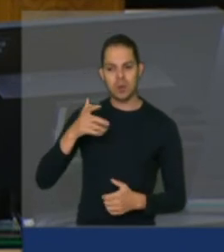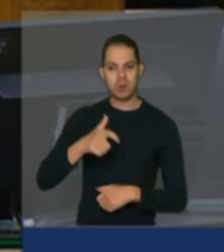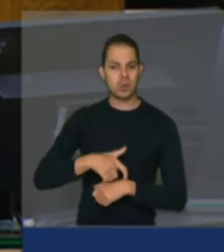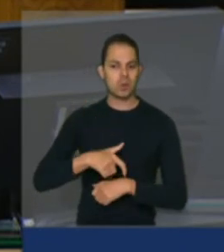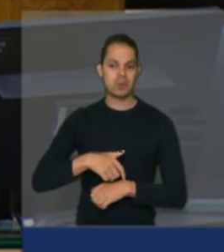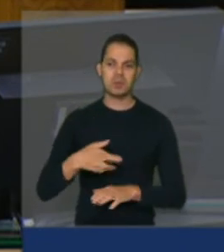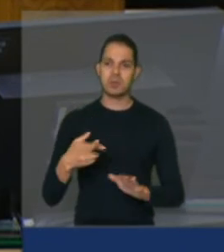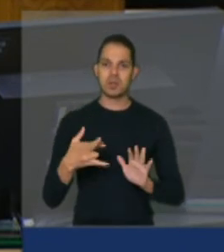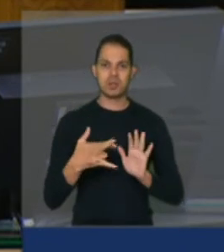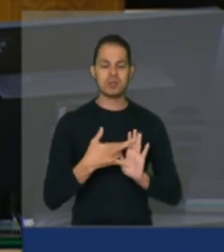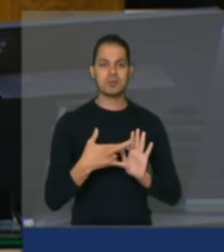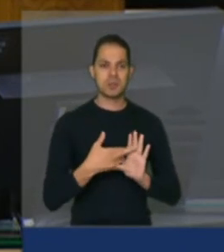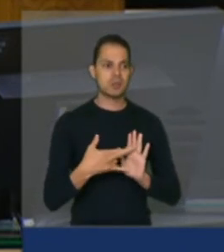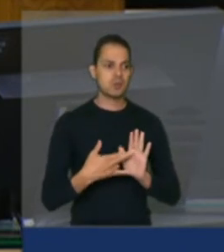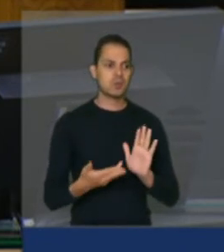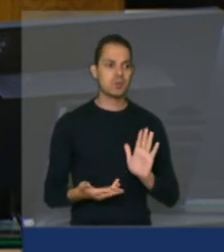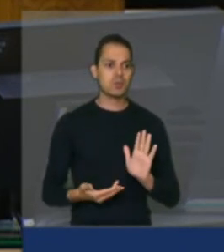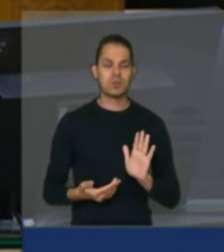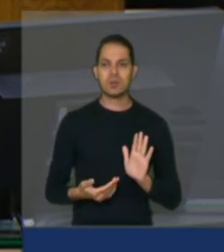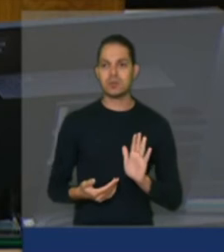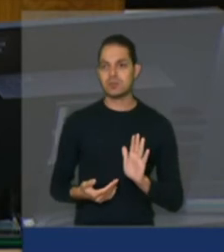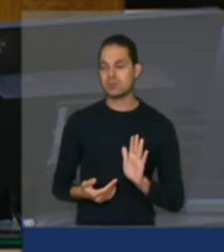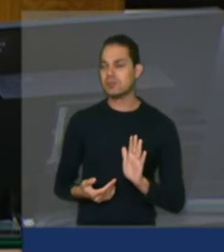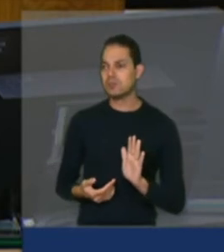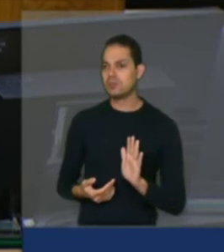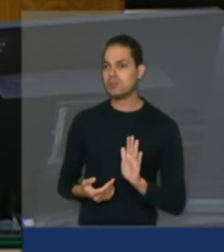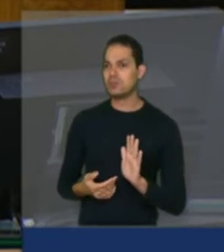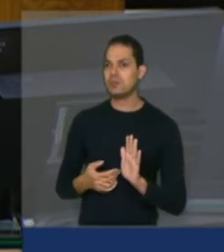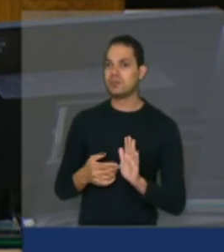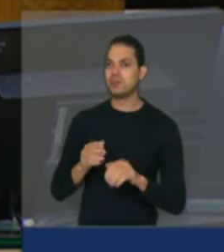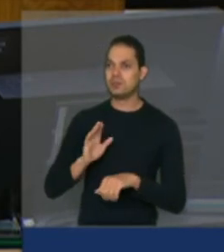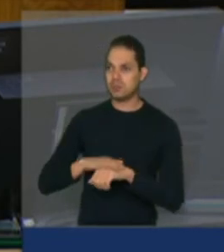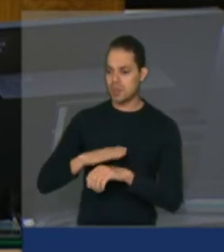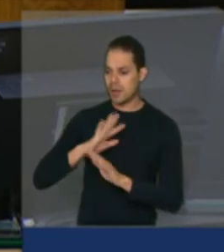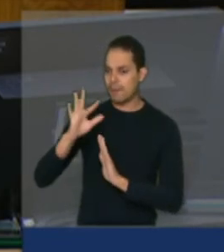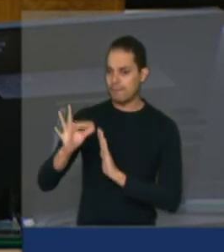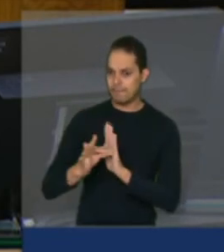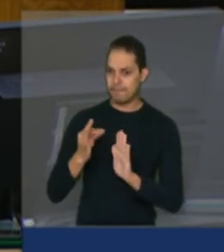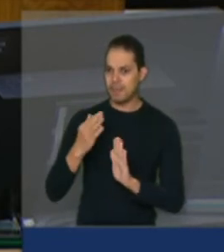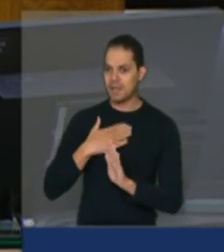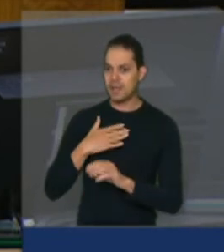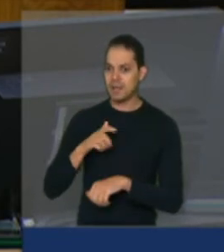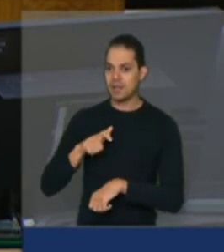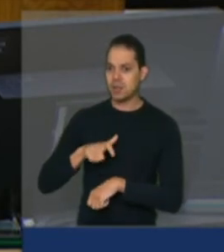TEMPO DE REGIMENTAL. -- [DEPUTADO]: POIS VOSSA EXCELÊNCIA, PORTANTO, ME INSCREVA, SE POSSÍVEL, NESSE TEMPO QUE ESTÁ VAGO, NOS TRÊS MINUTOS, COMEÇANDO A